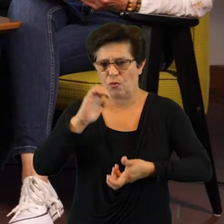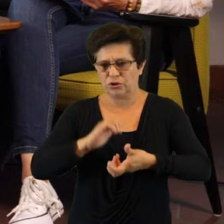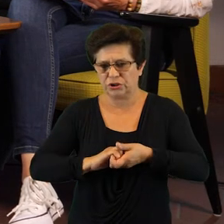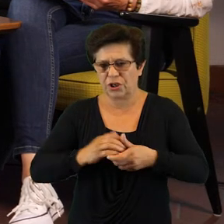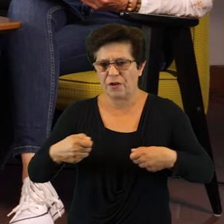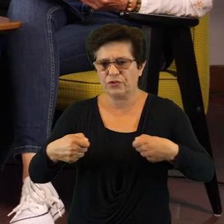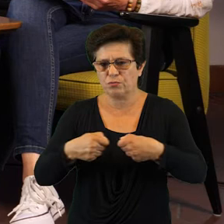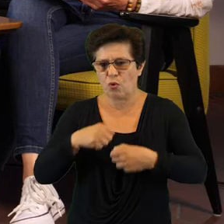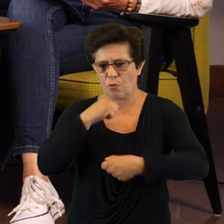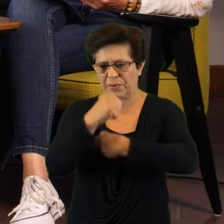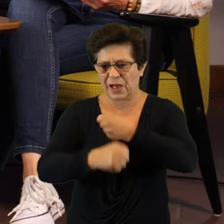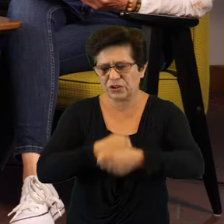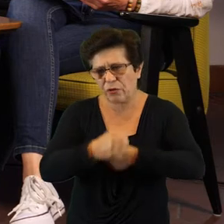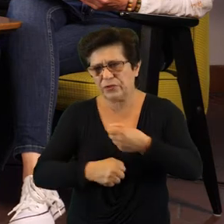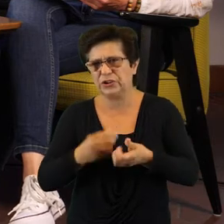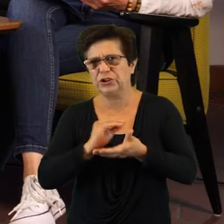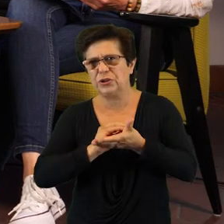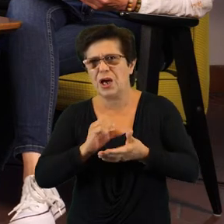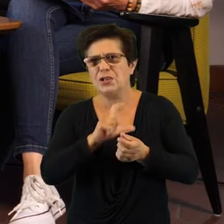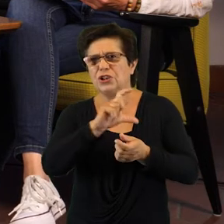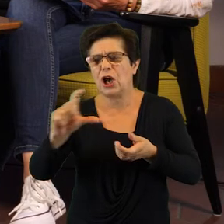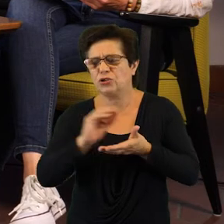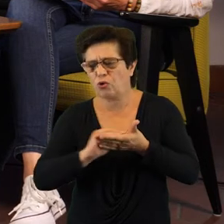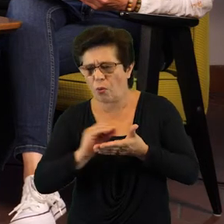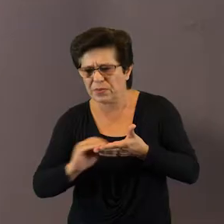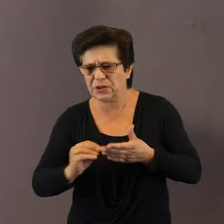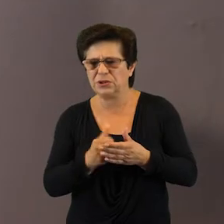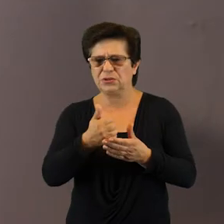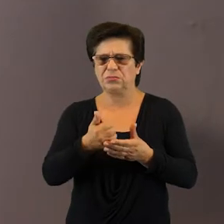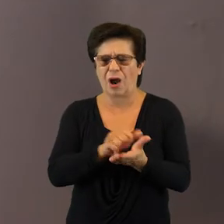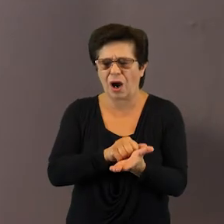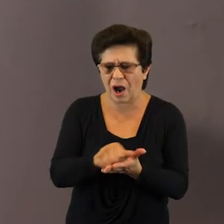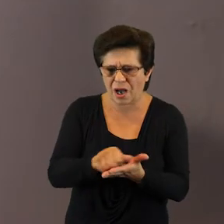wielu czasopism literackich krajowych i zagranicznych, kierownikiem literackim i dramaturgiem